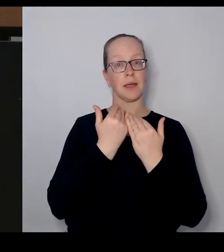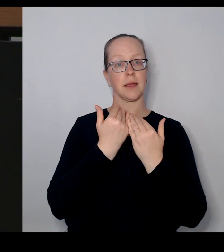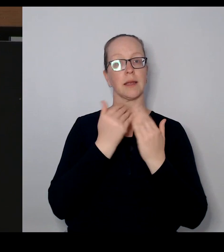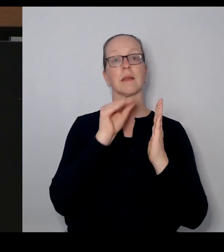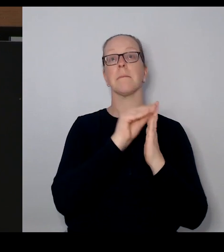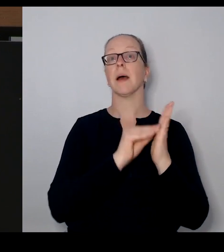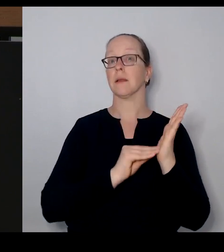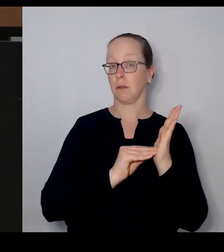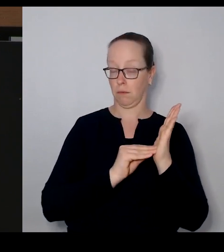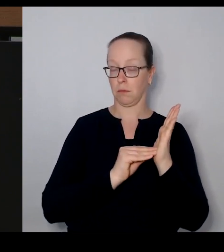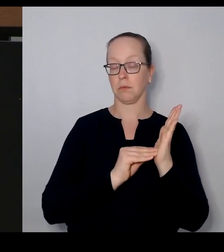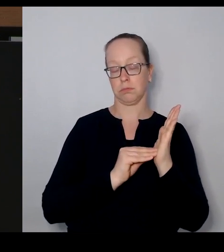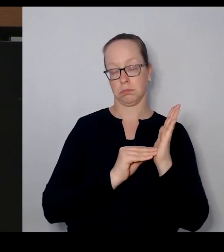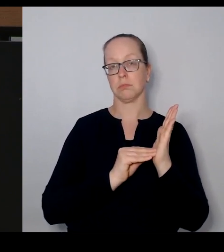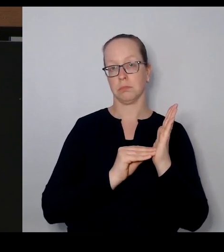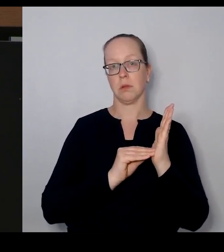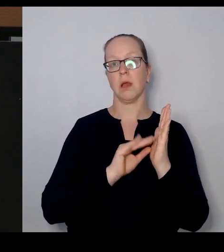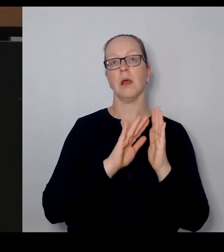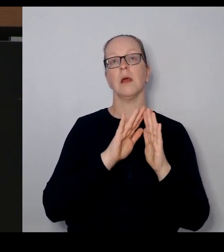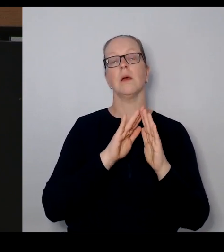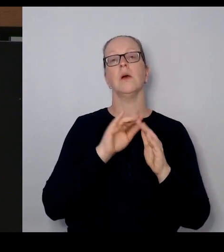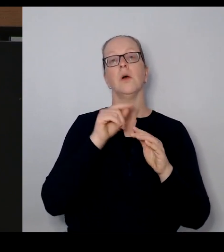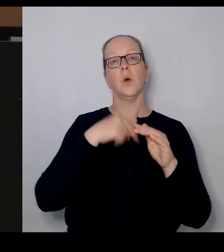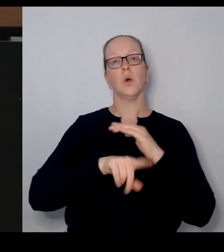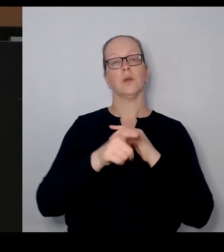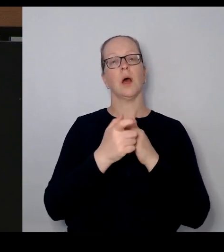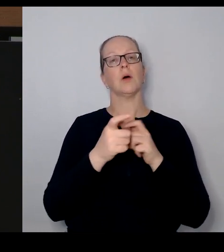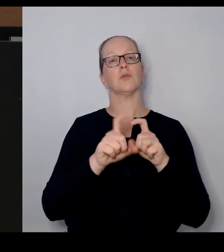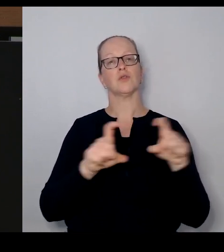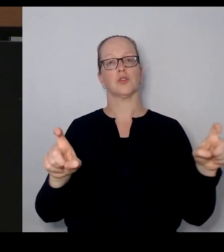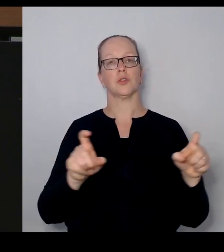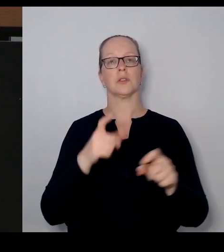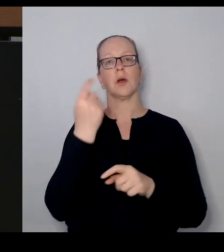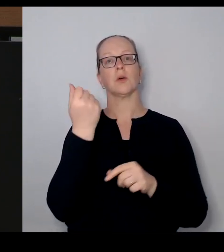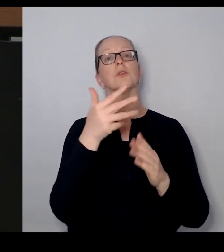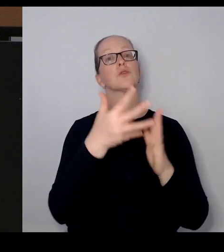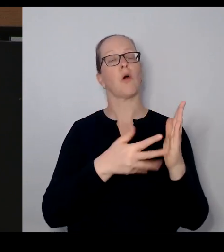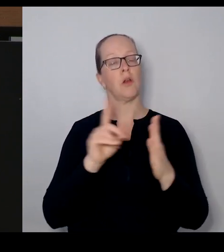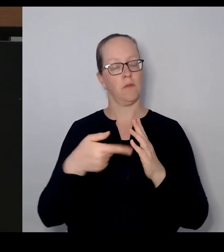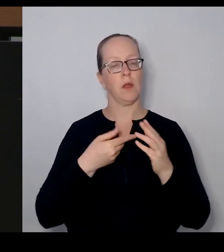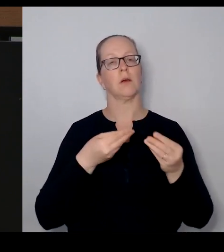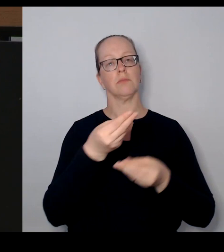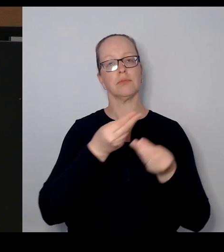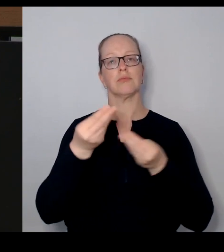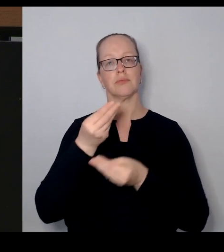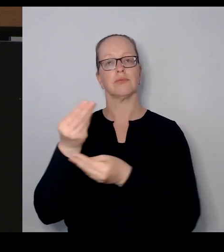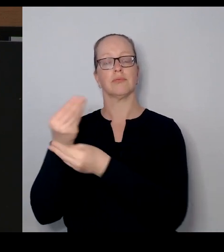Ich freue mich auf diese immer konstruktiven und sachlichen Beratungen. Vielen Dank.